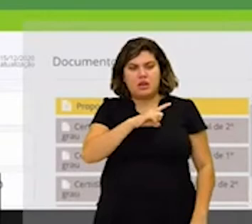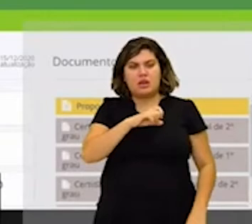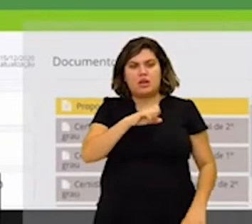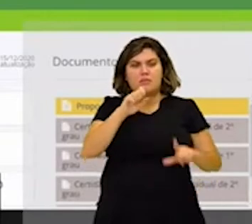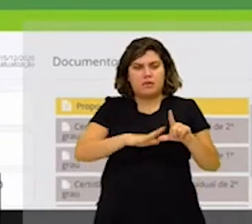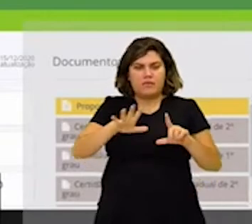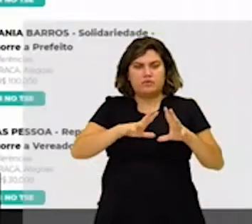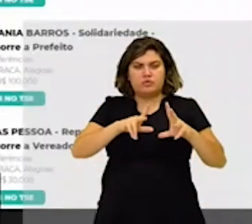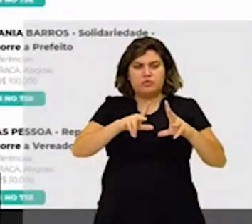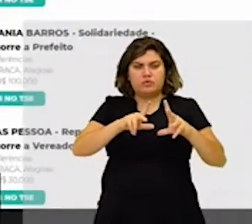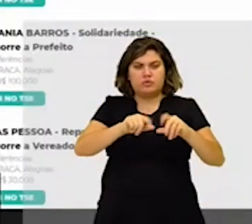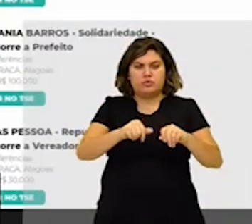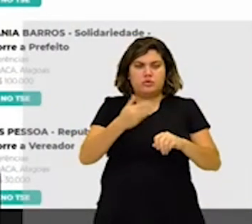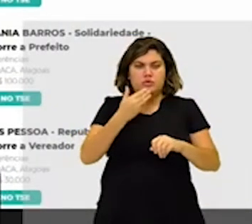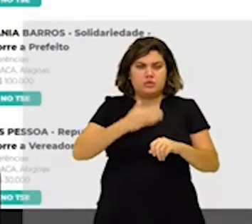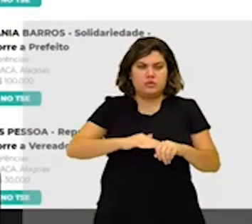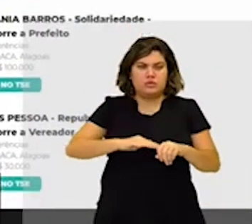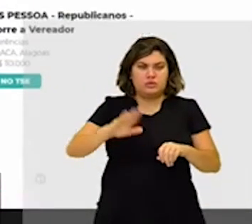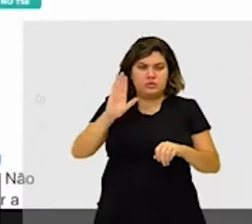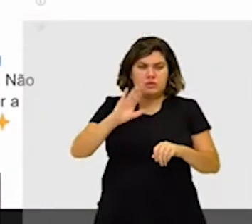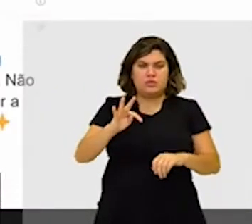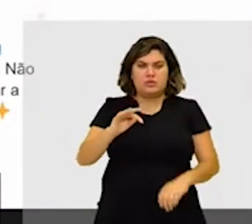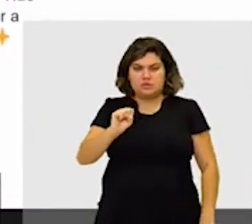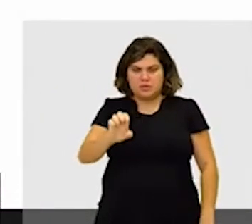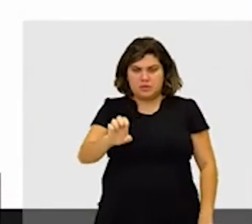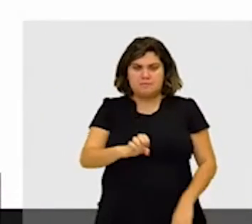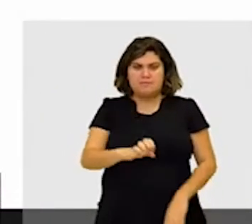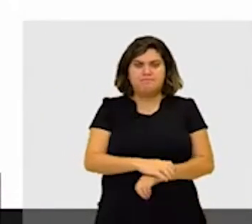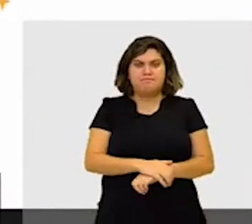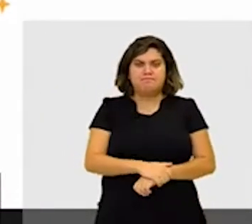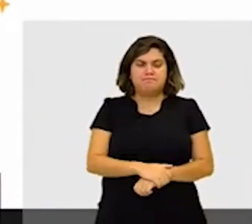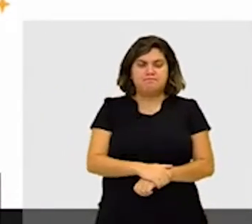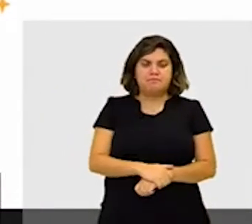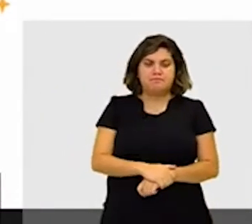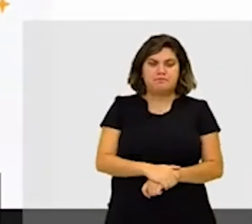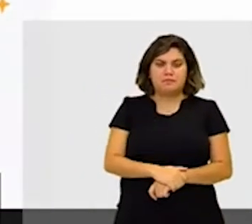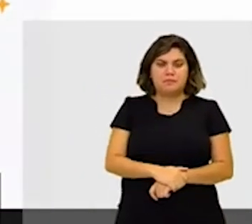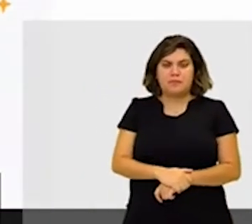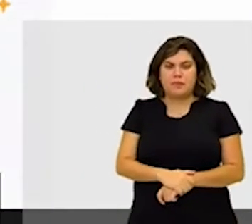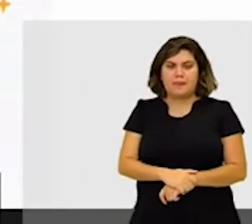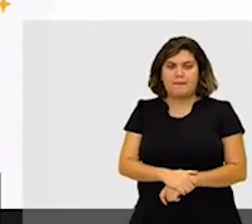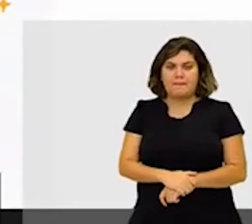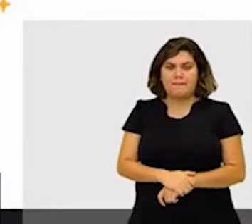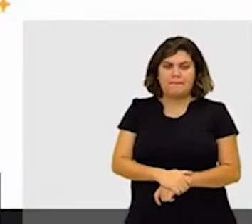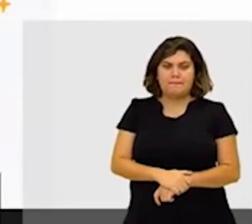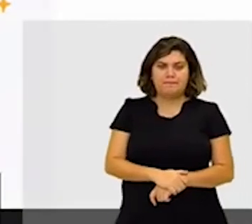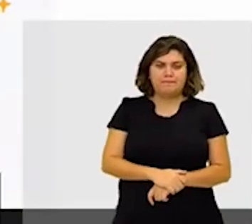as candidaturas do TSE e depois a gente tem uma bota Antonieta em homenagem Antonieta de Barros